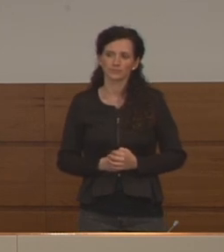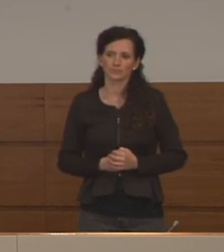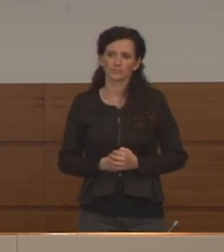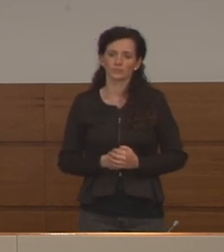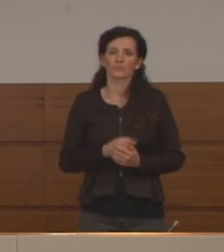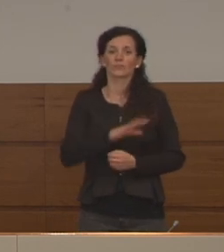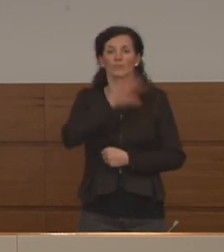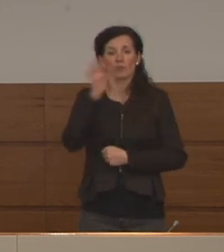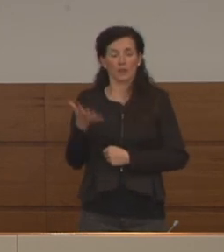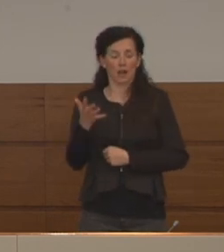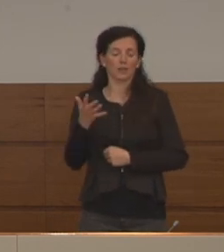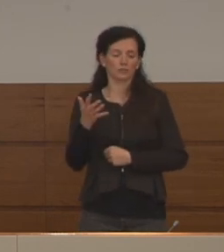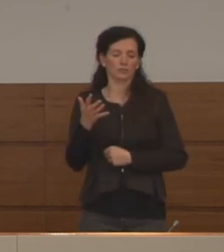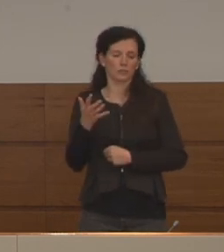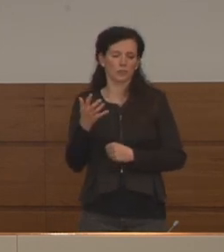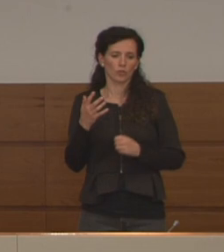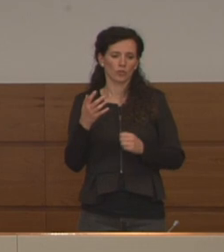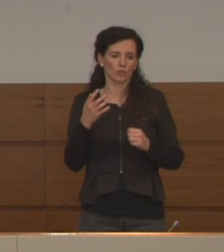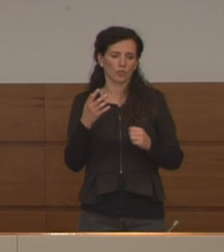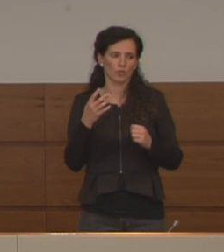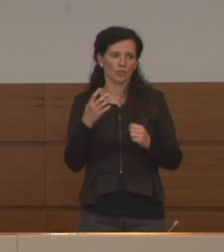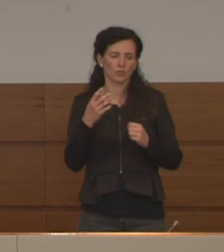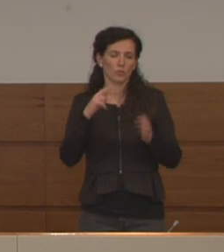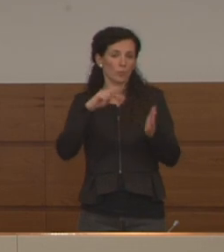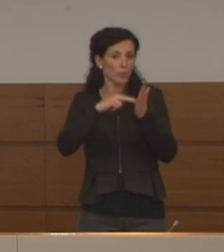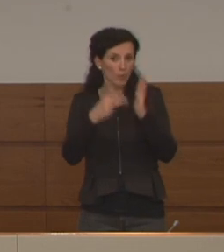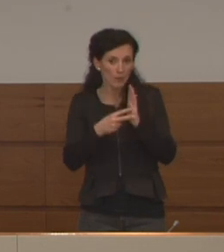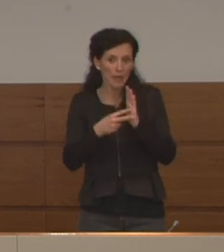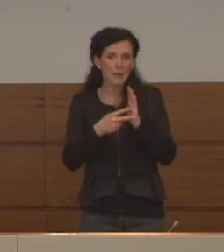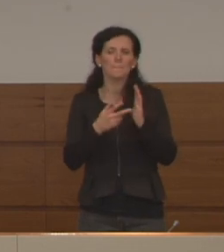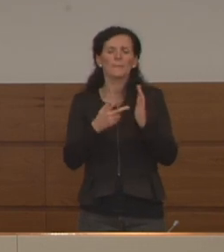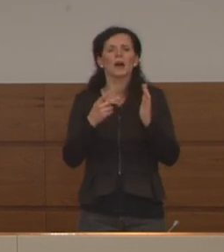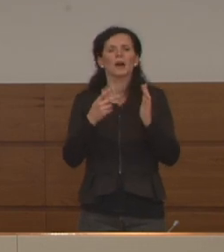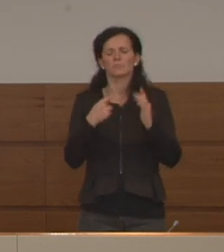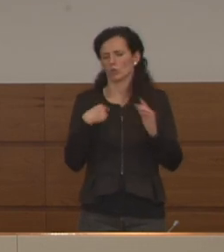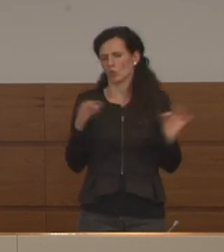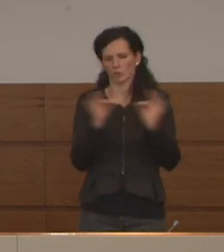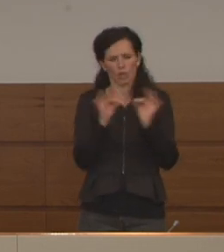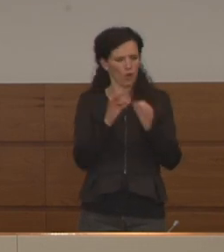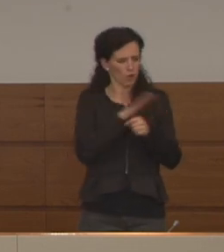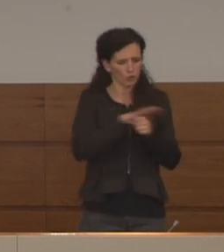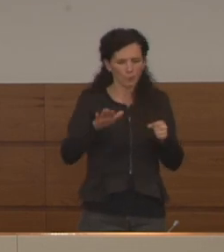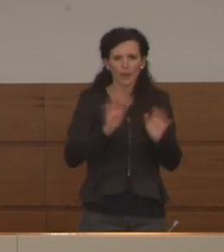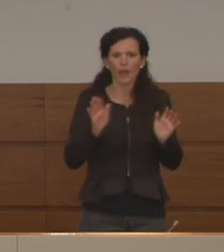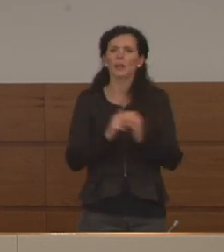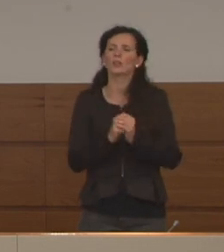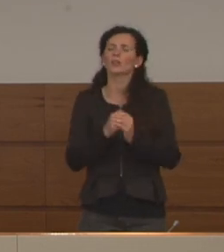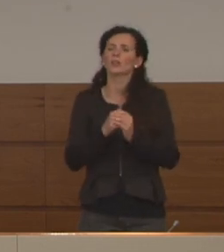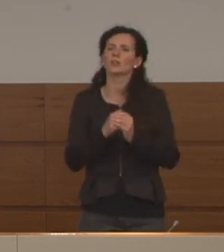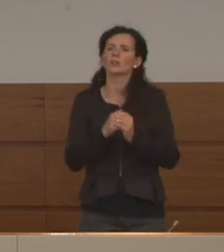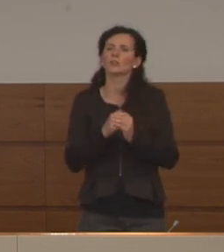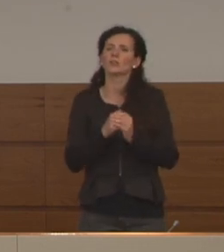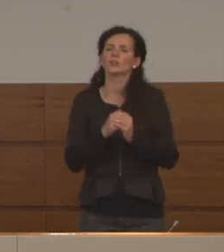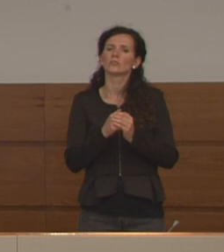d'accordo completamente, è il rafforzamento, ma il forte rafforzamento